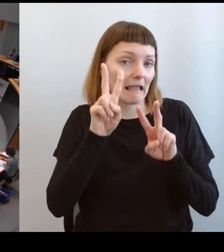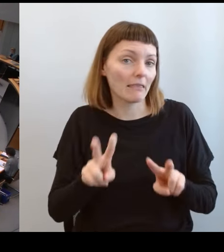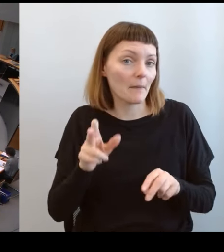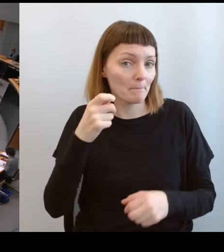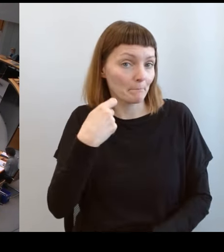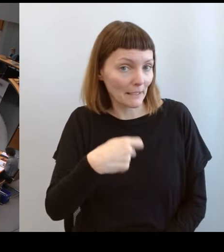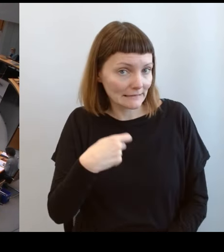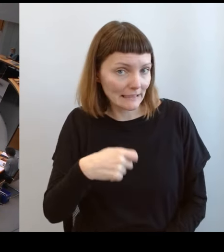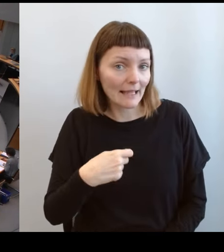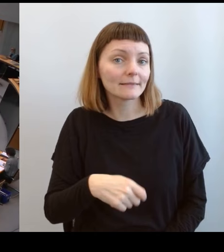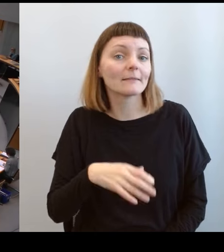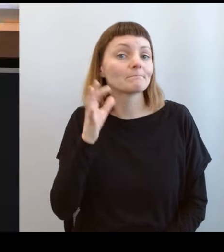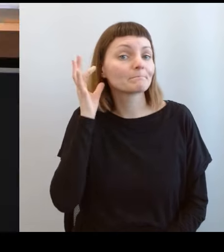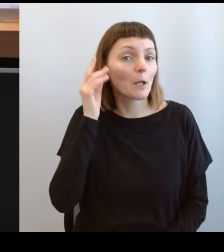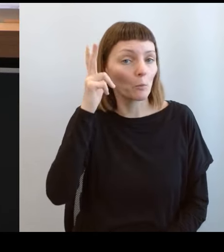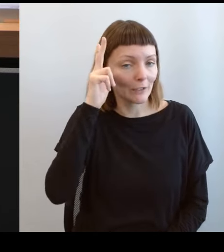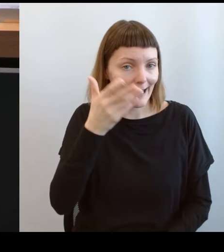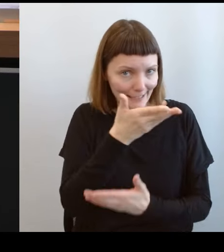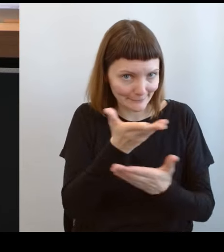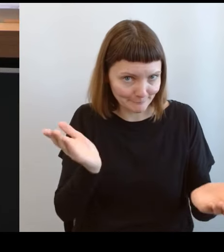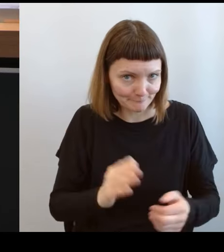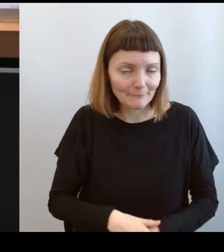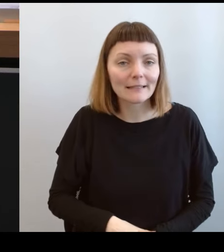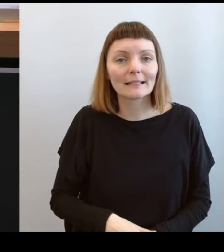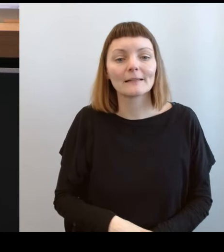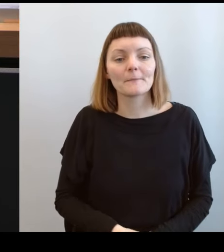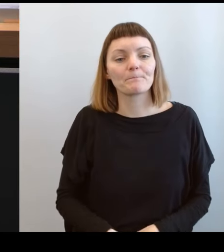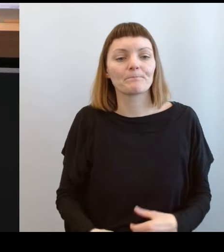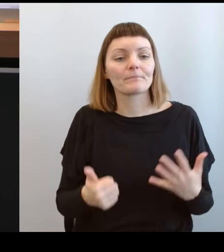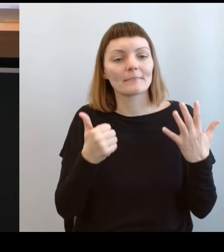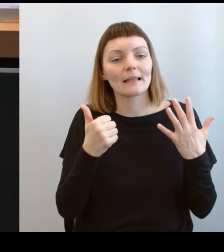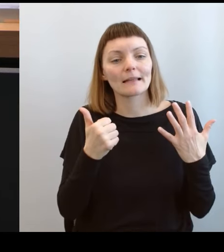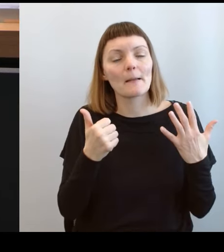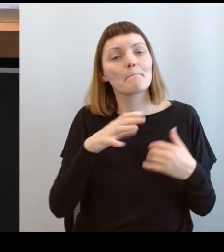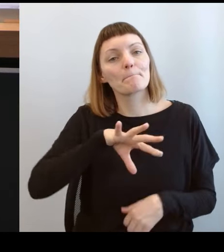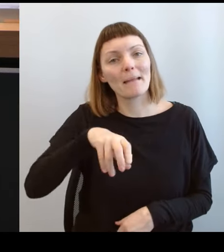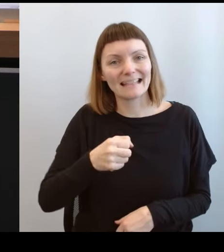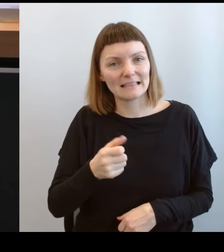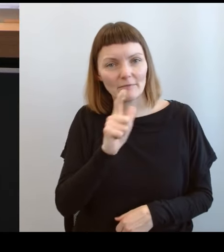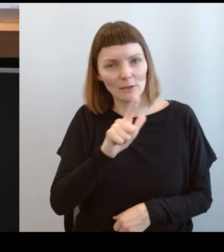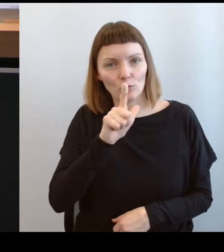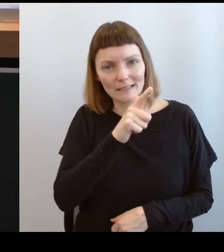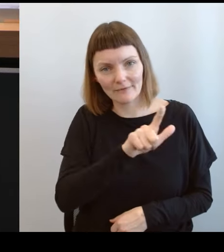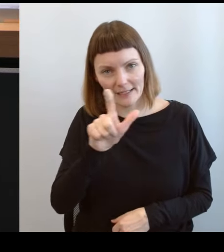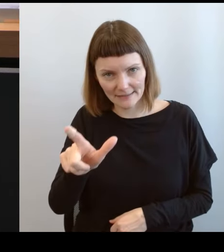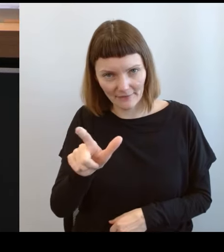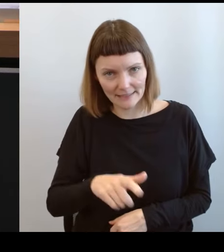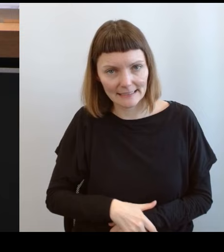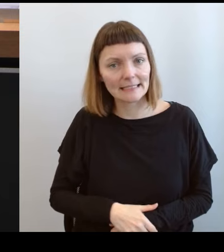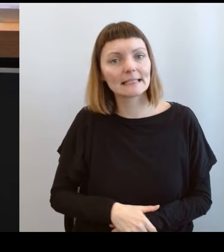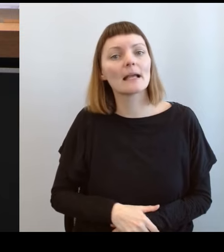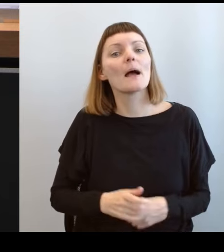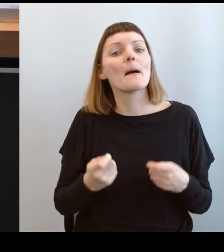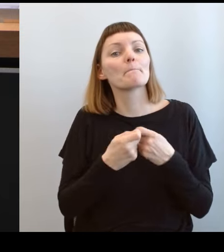der Erste Senat des Bundesverfassungs gerichts seine lang ersehnte Grundsatzentscheidung zur Verfassungsmäßigkeit der